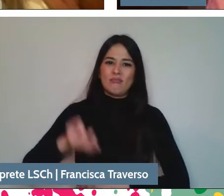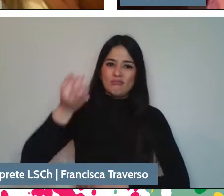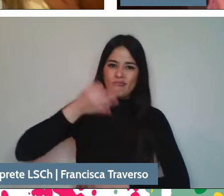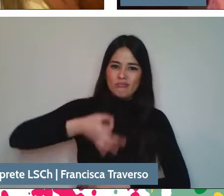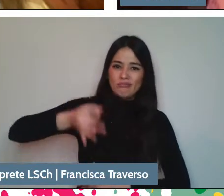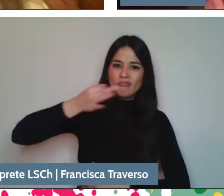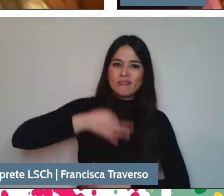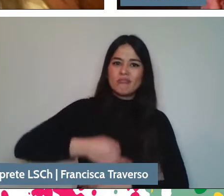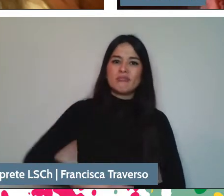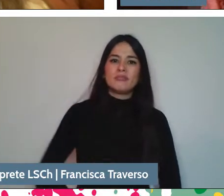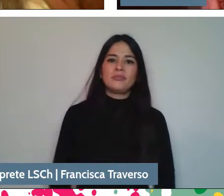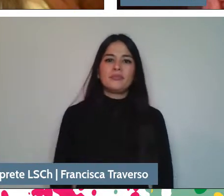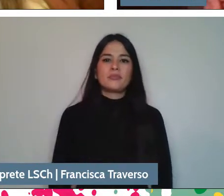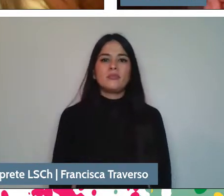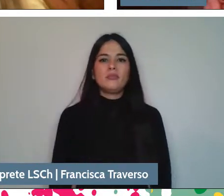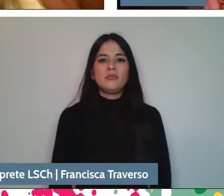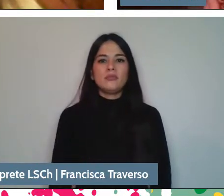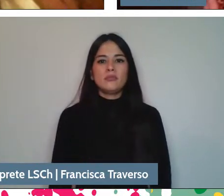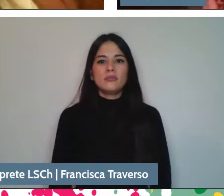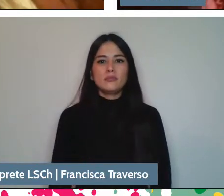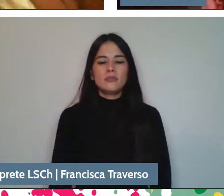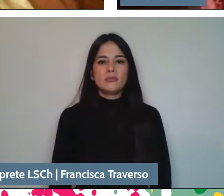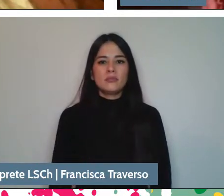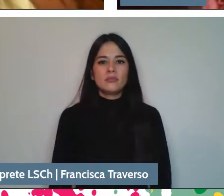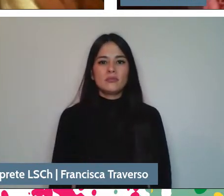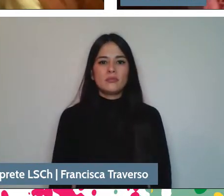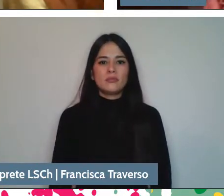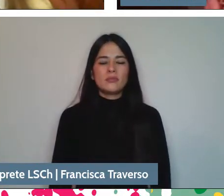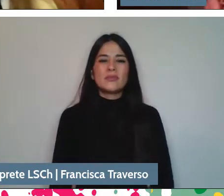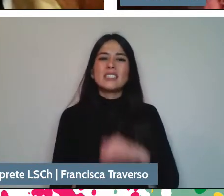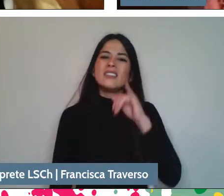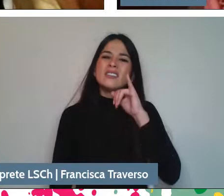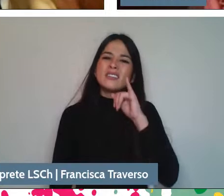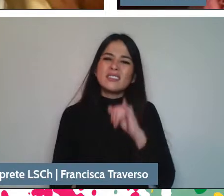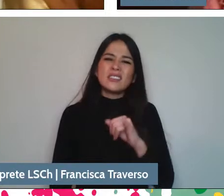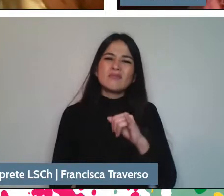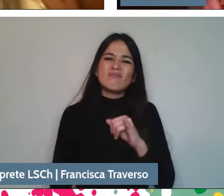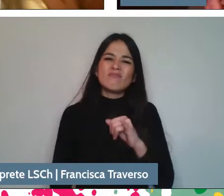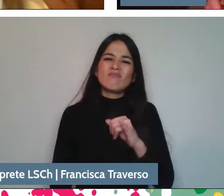Sí, yo creo que me gustaría decírtelo en tres partes.